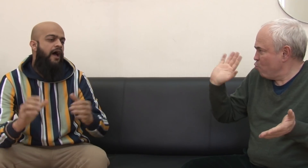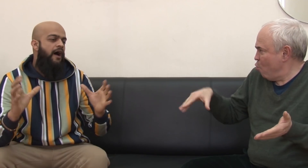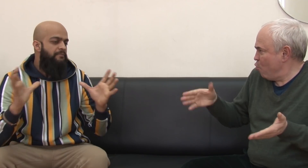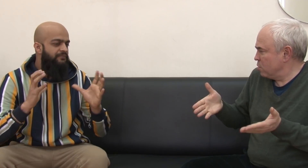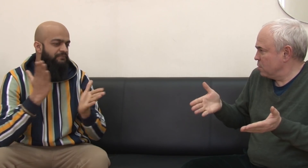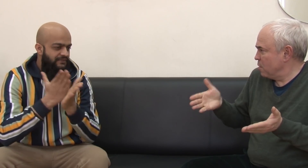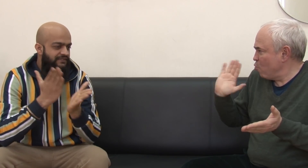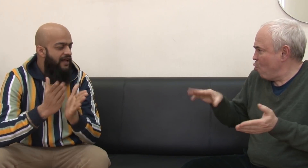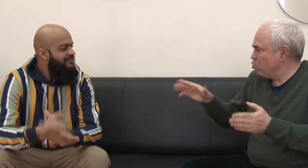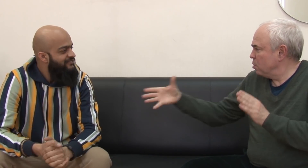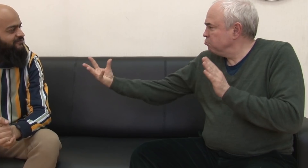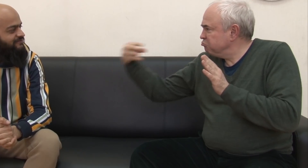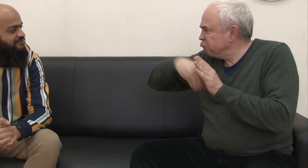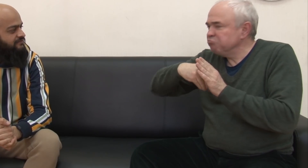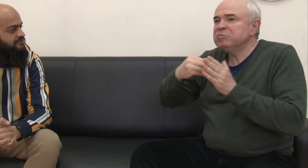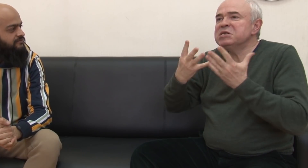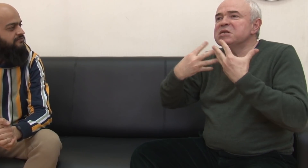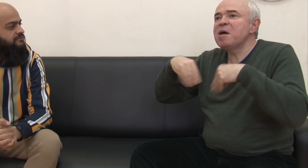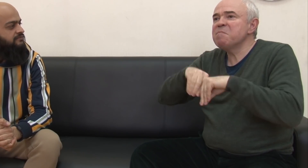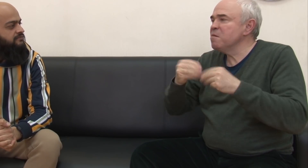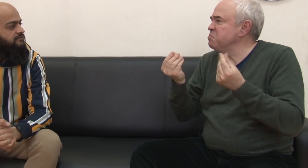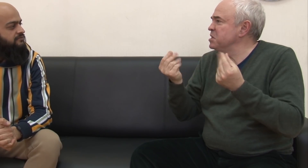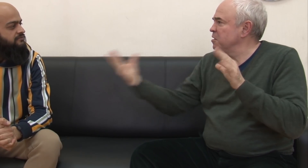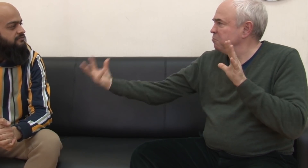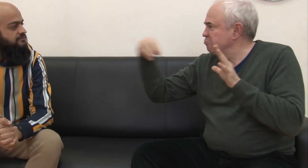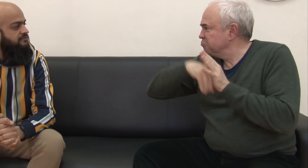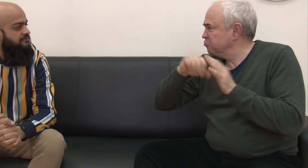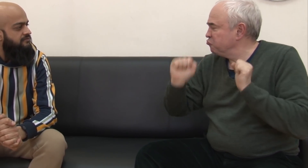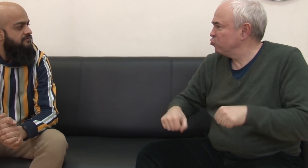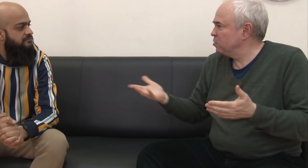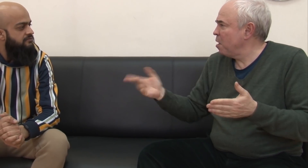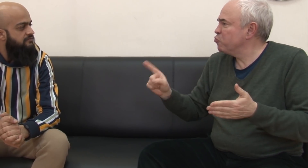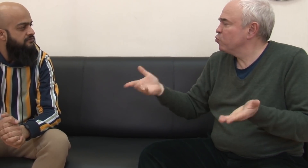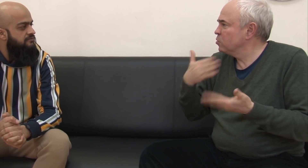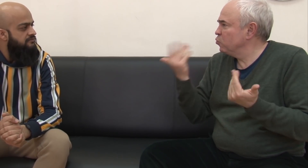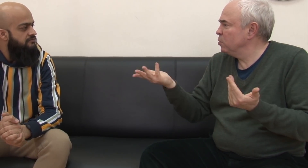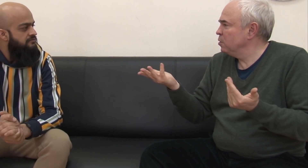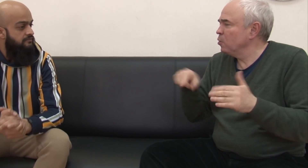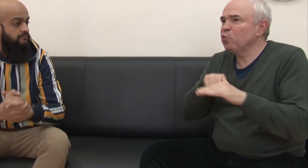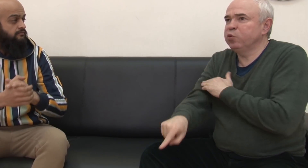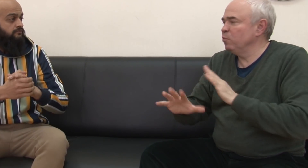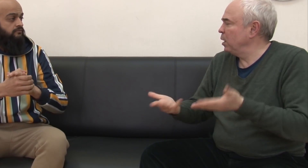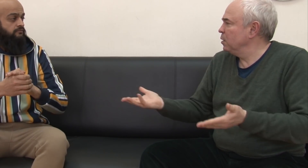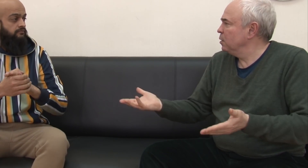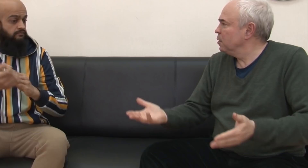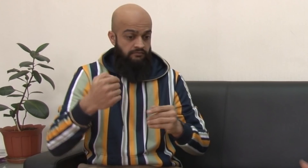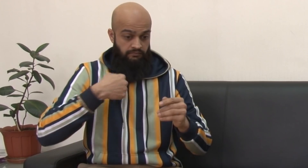Он мог бы Вас взять в семейный бизнес. А Вы «сбежали» в Россию. С чего это?